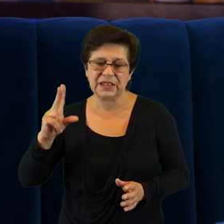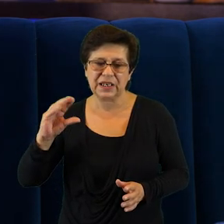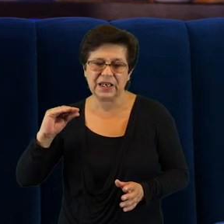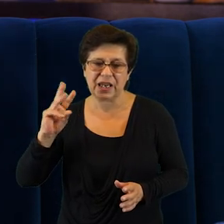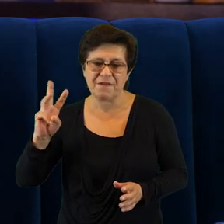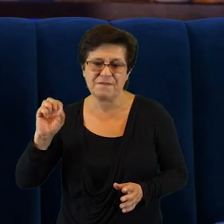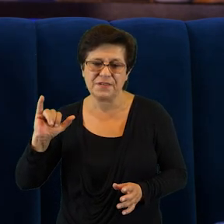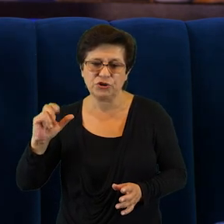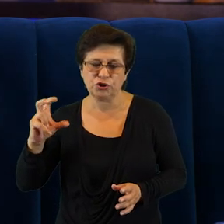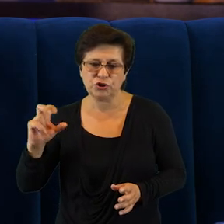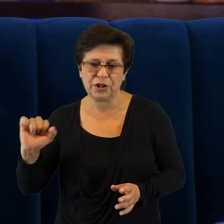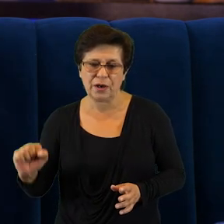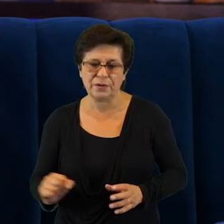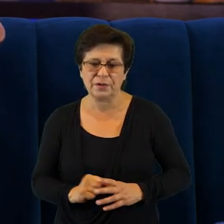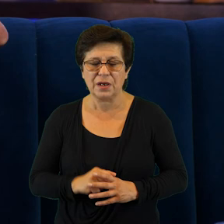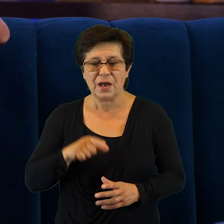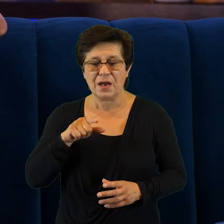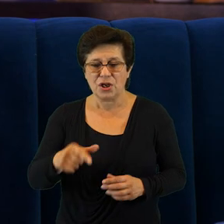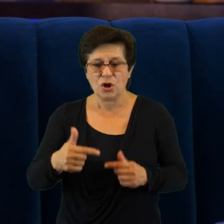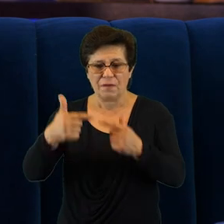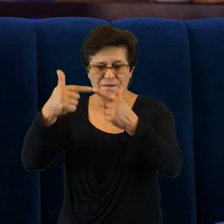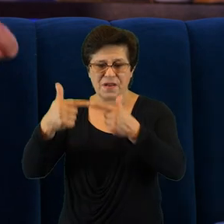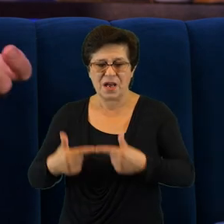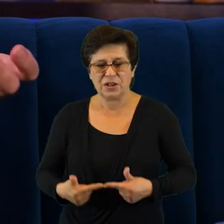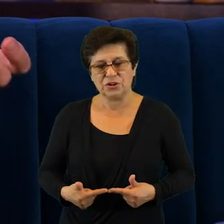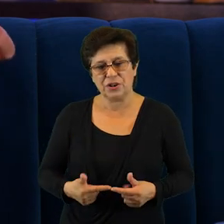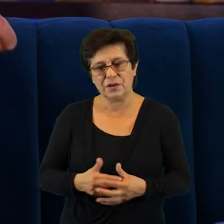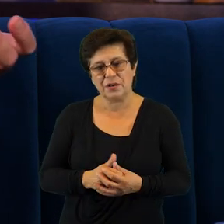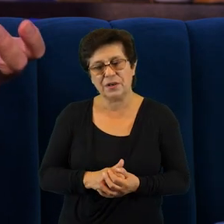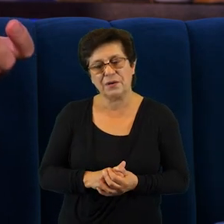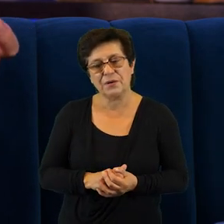i tam są parodie takich czołowych wierszy poezji polskiej,